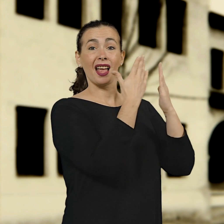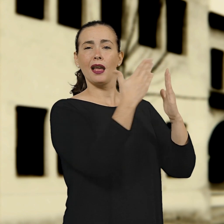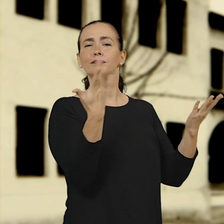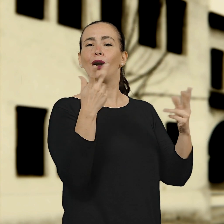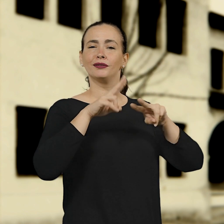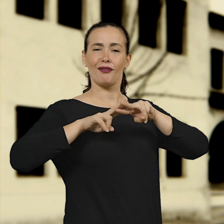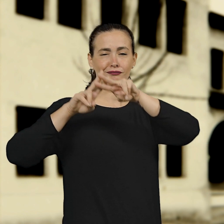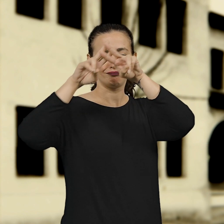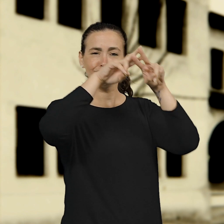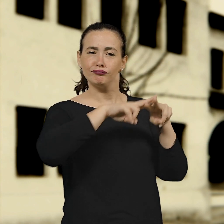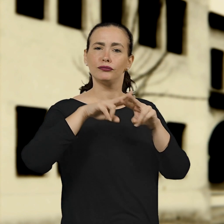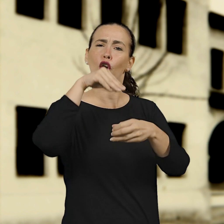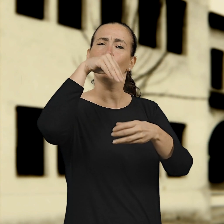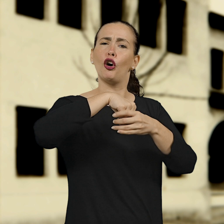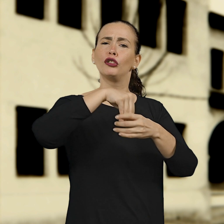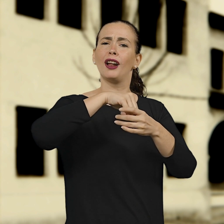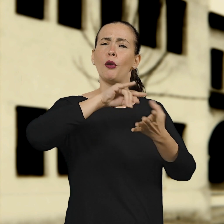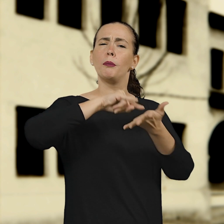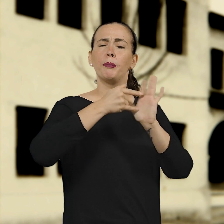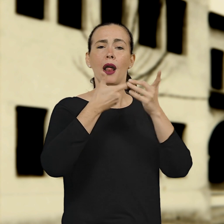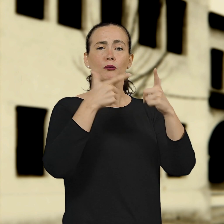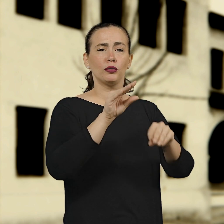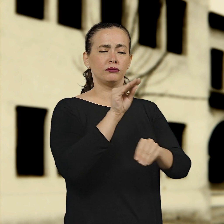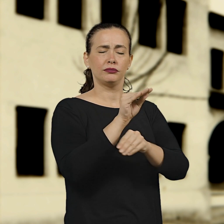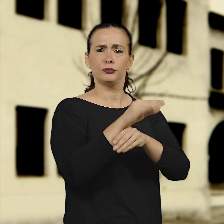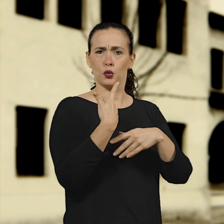La mostra revisa el desplegament de l’ambiciós pla d’ensenyament de la República,